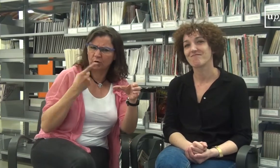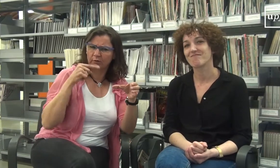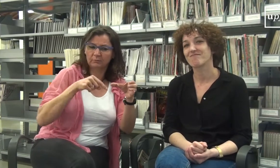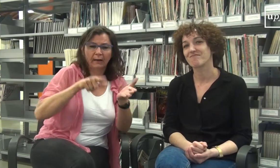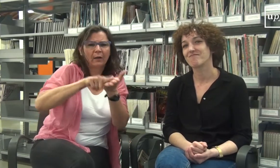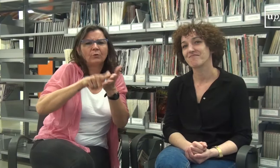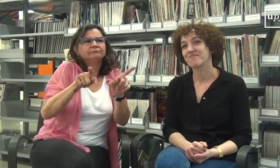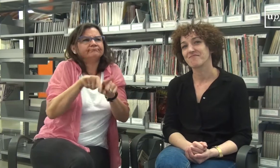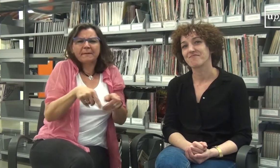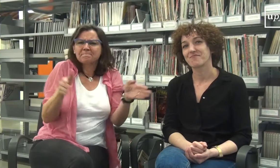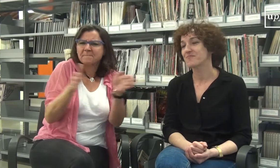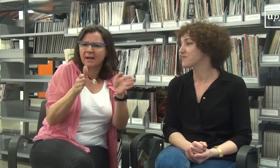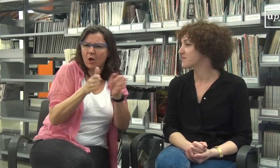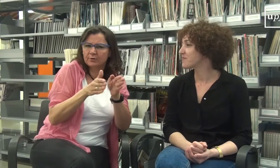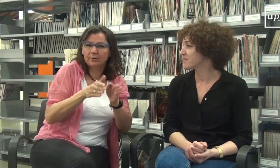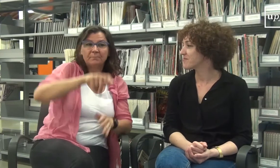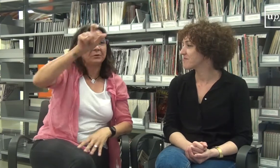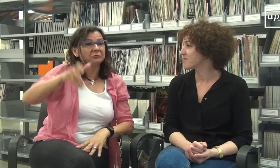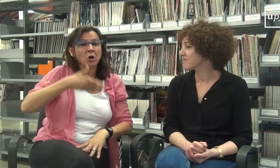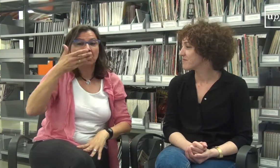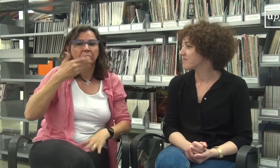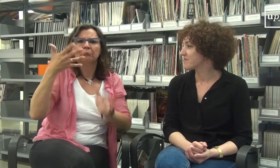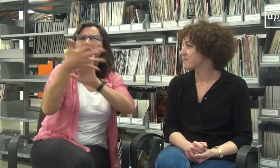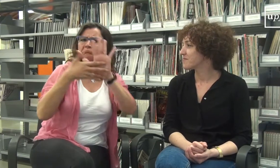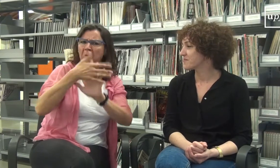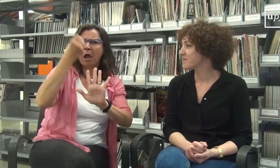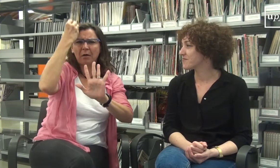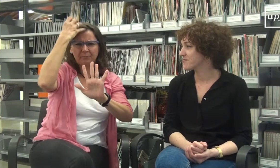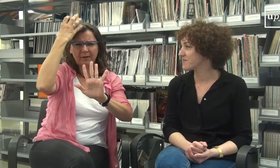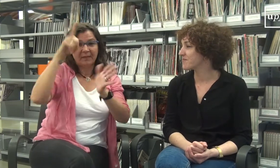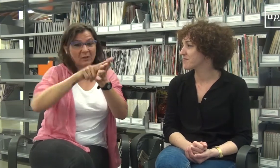ja que és una llengua minoritària. Amb l'aprenentatge d'aquesta llengua les persones oients aprendreu